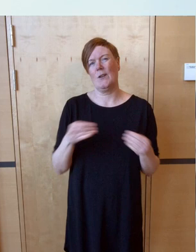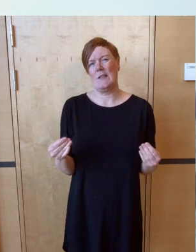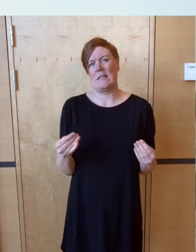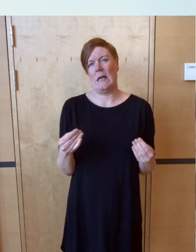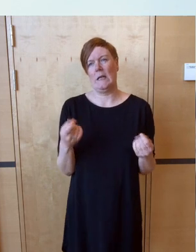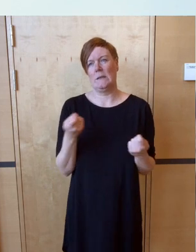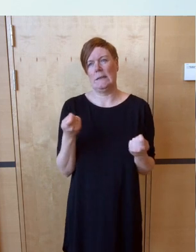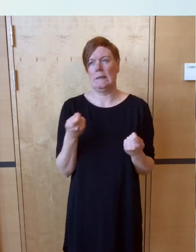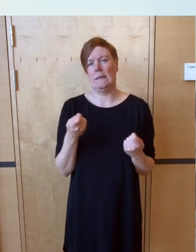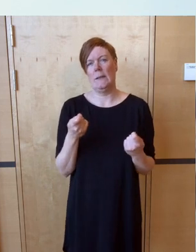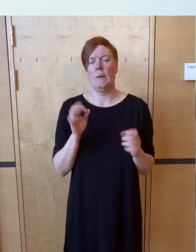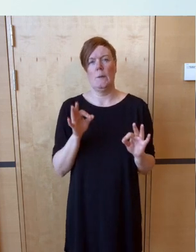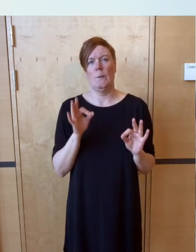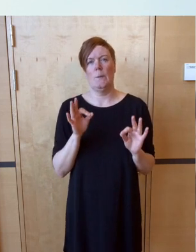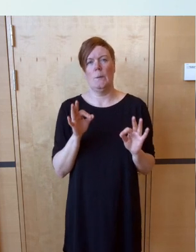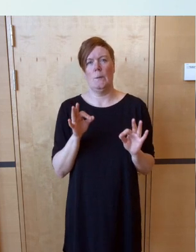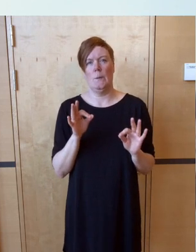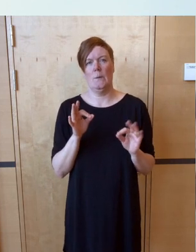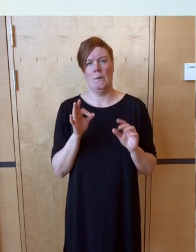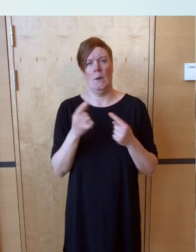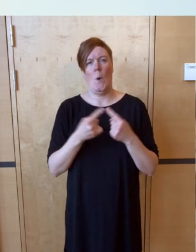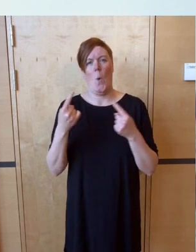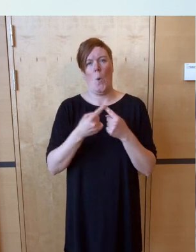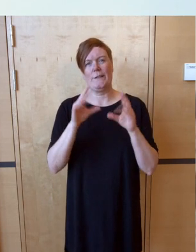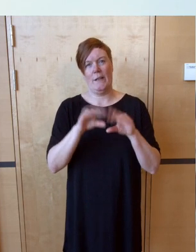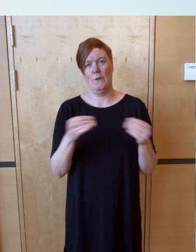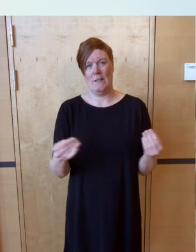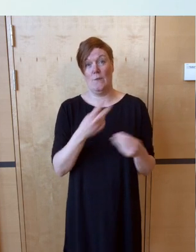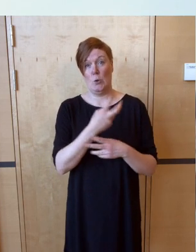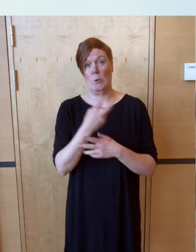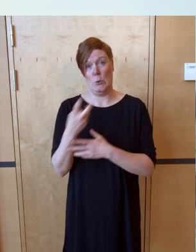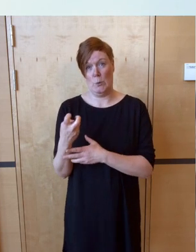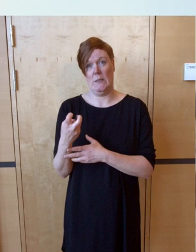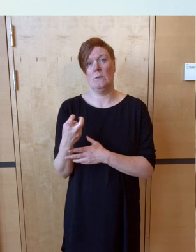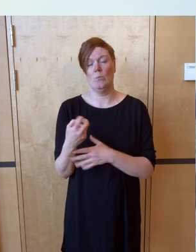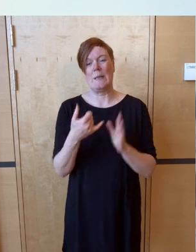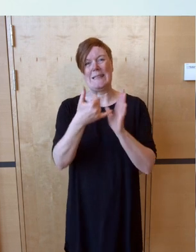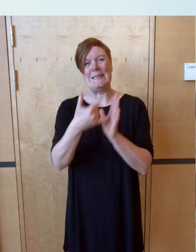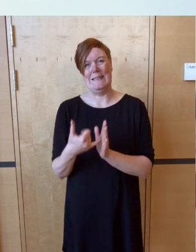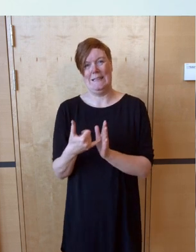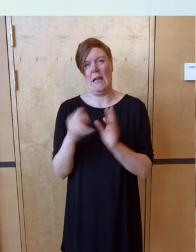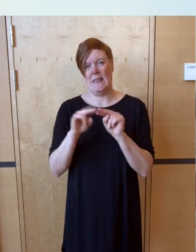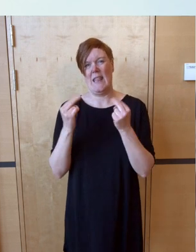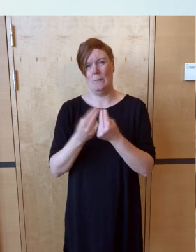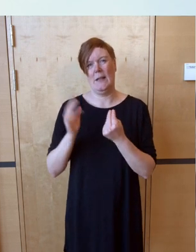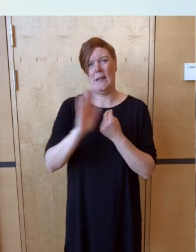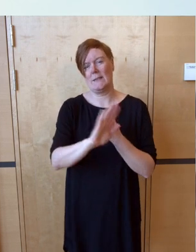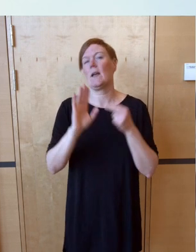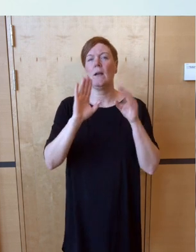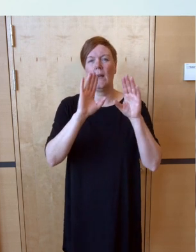Skellefteå kommuns årsredovisning för 2020 och det är ju också det inklusive nämndernas det Överföring